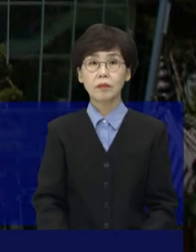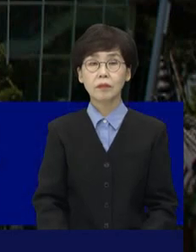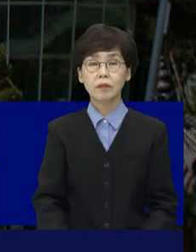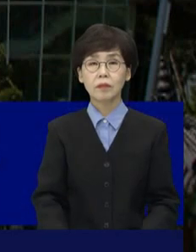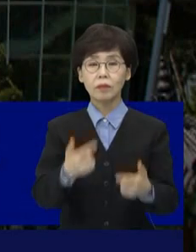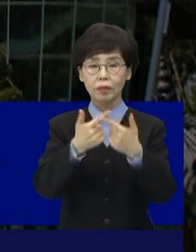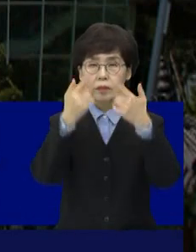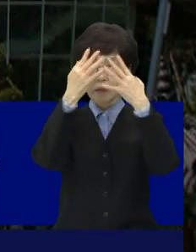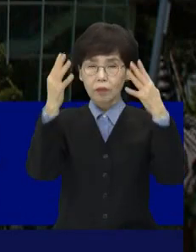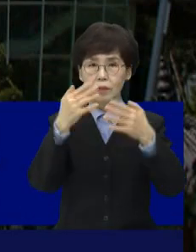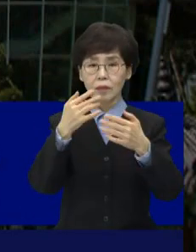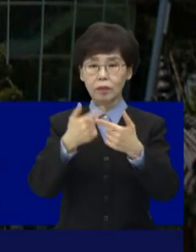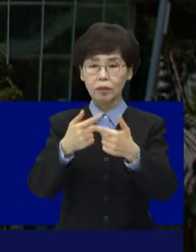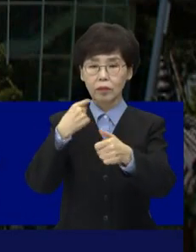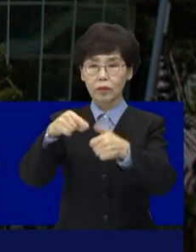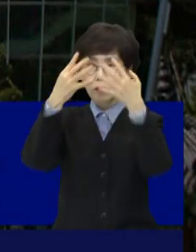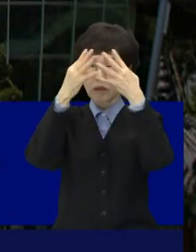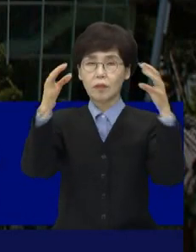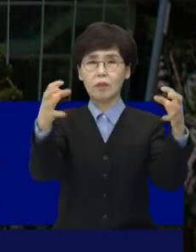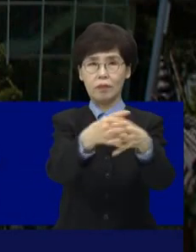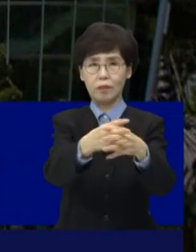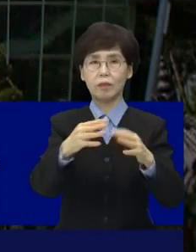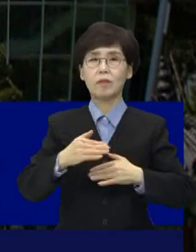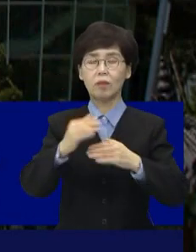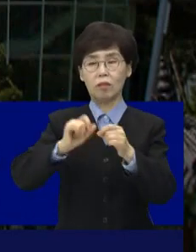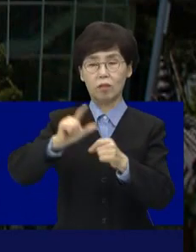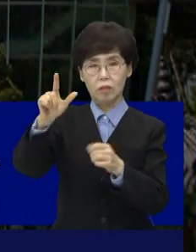(앵커) 부산대와 부산교대의 통합 절차가 마무리 수순을 밟고 있습니다.